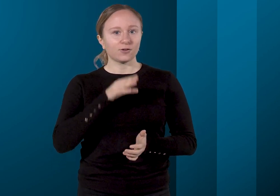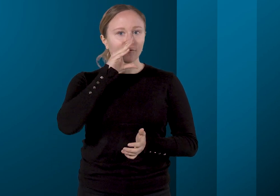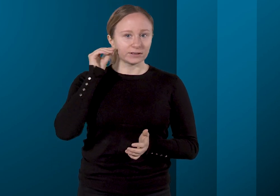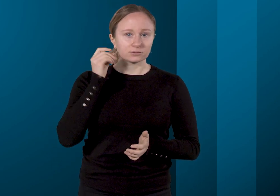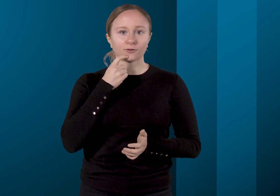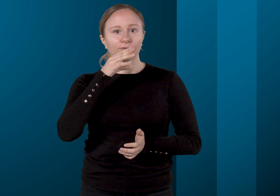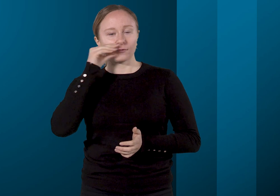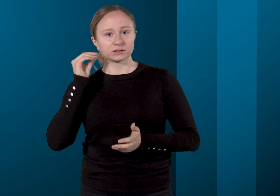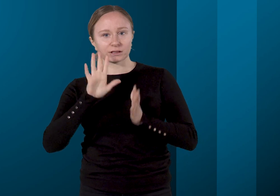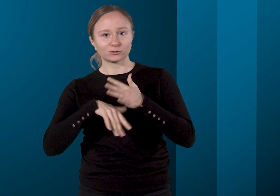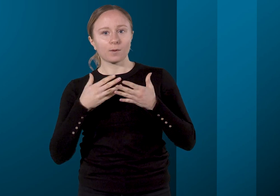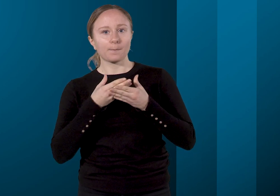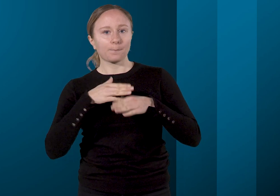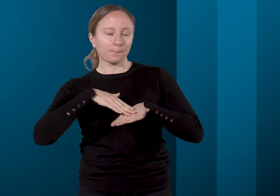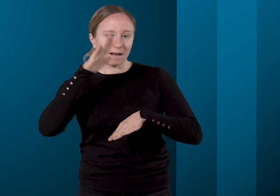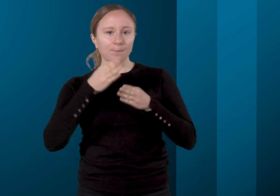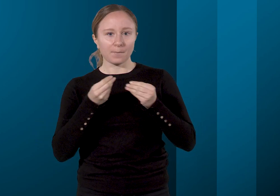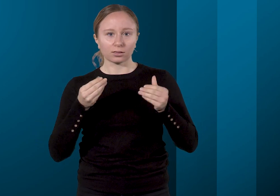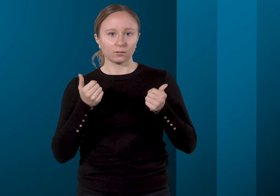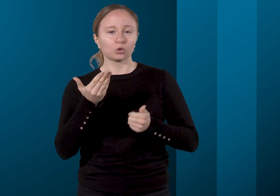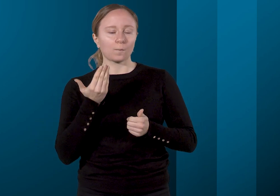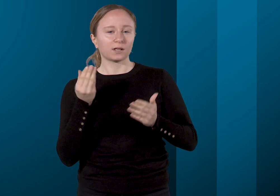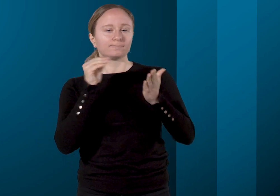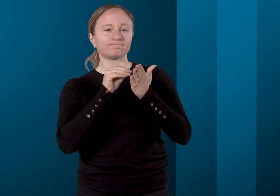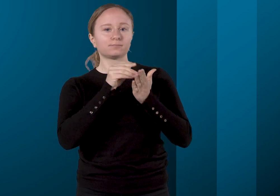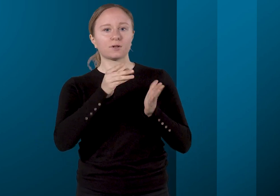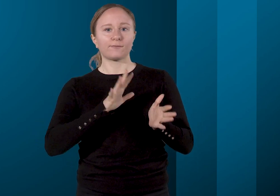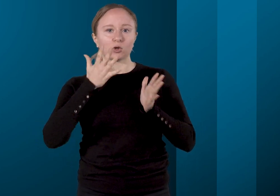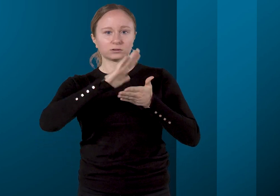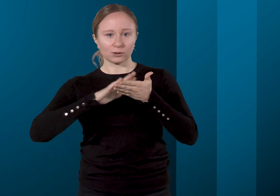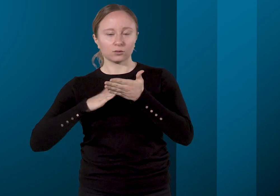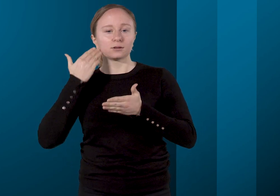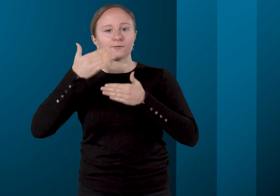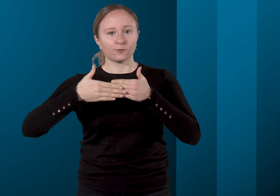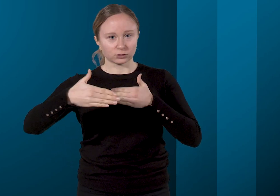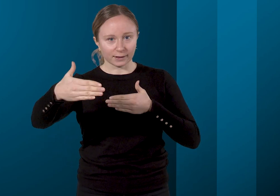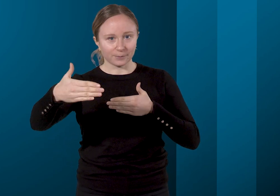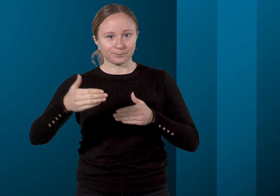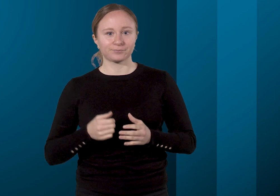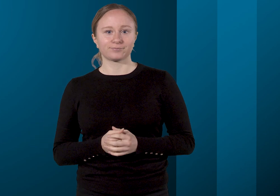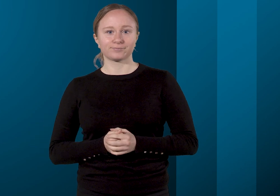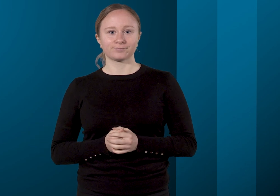I fortsättningen kommer sidorna få mer material på svenska - och finlandssvenskt teckenspråk.